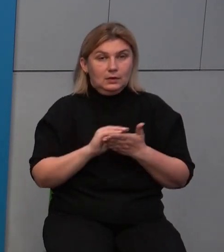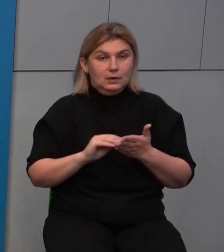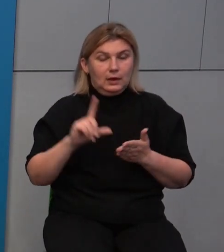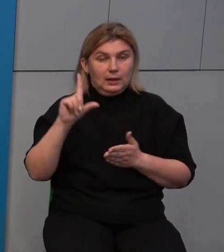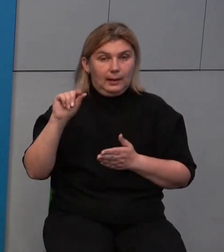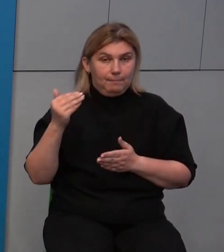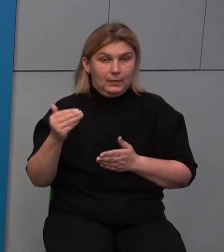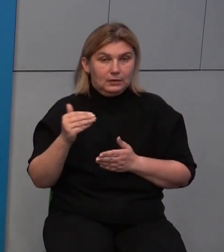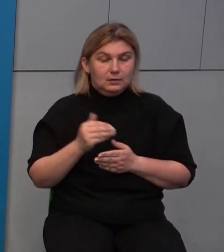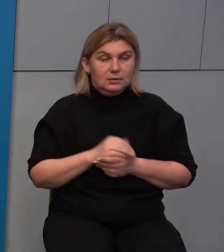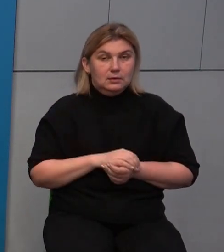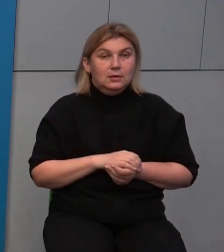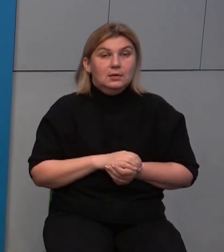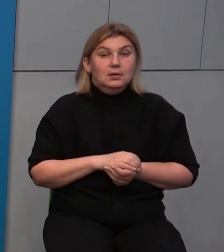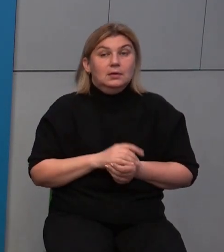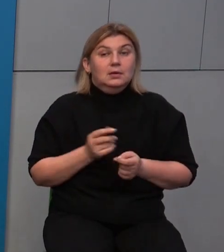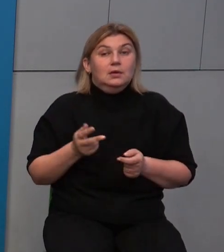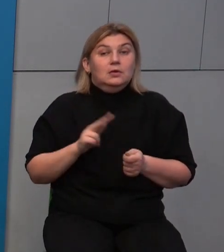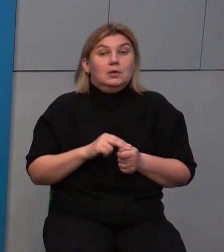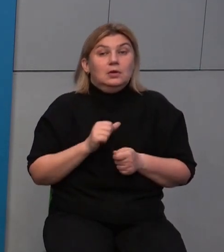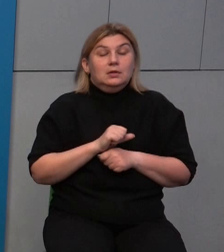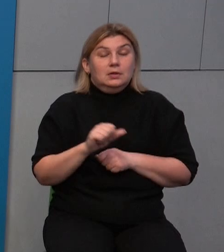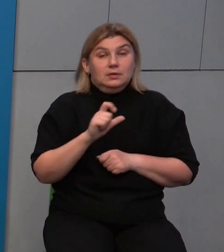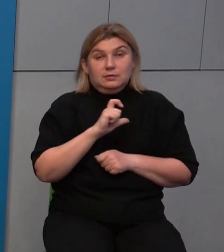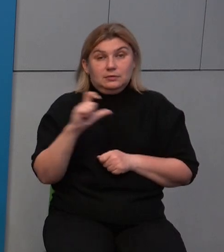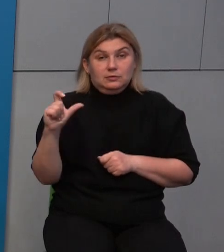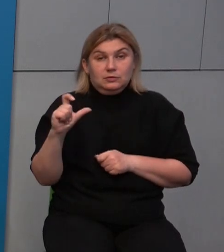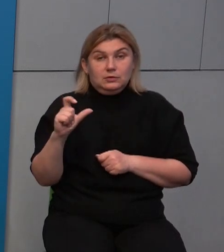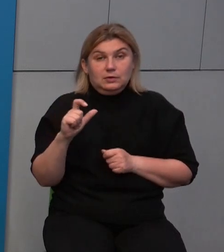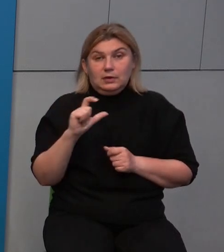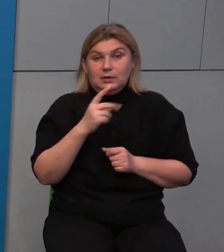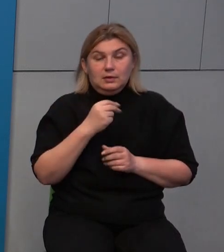i który jest też w "Czasie nieutraconym".